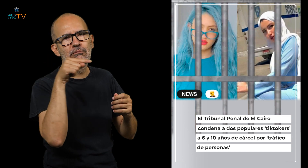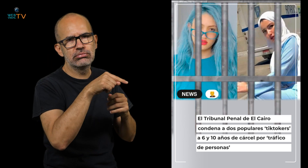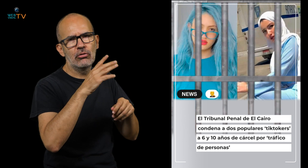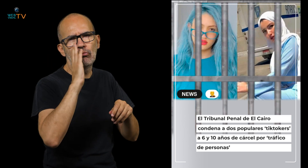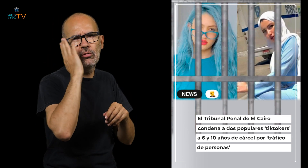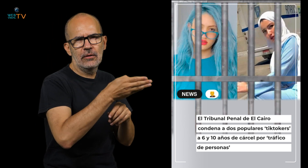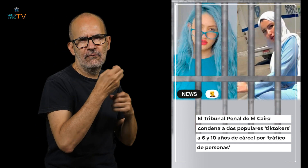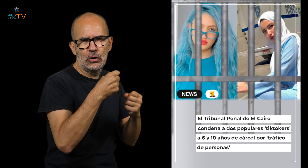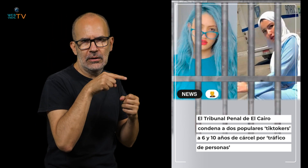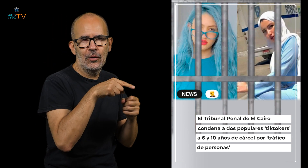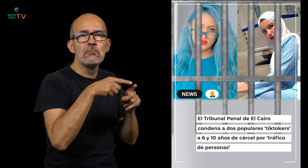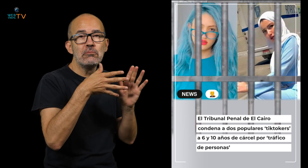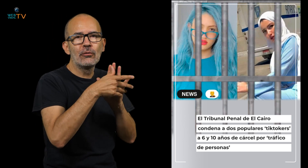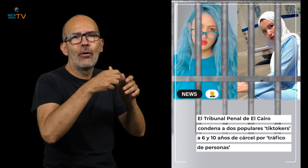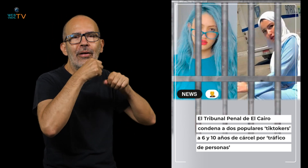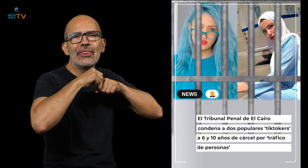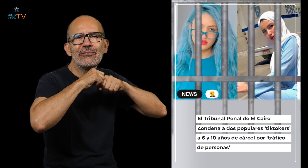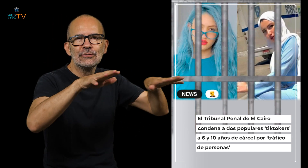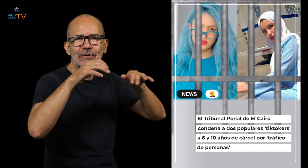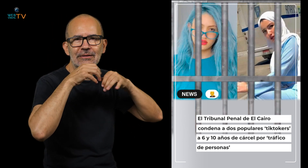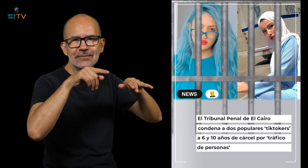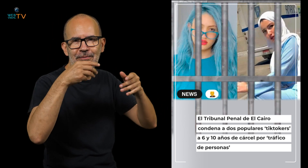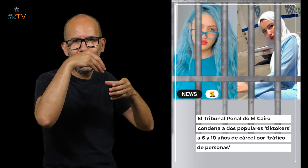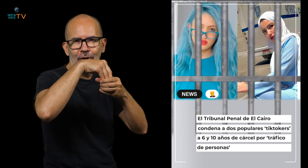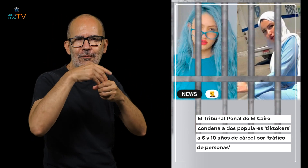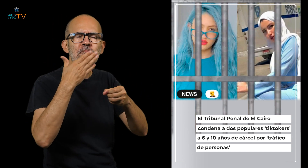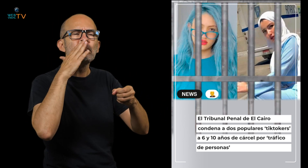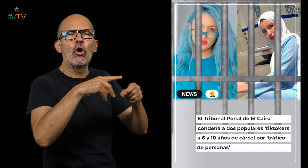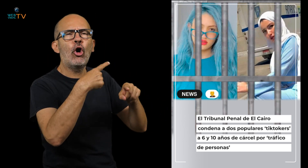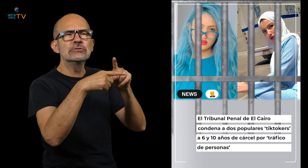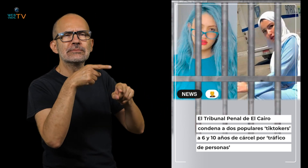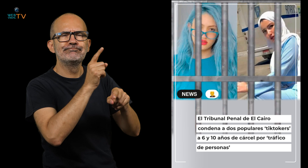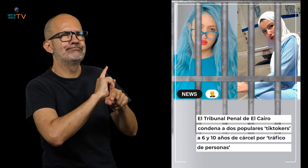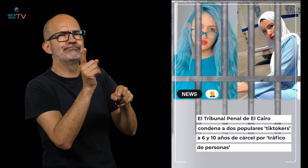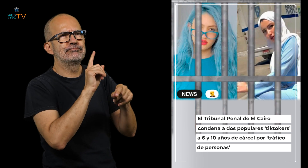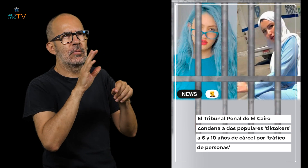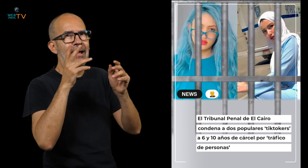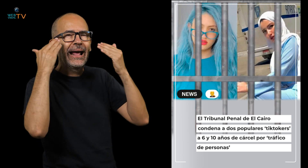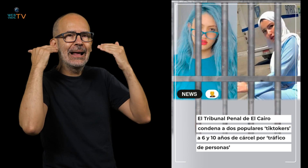La condena también abarca un cargo de difusión de contenido tachado de inapropiado